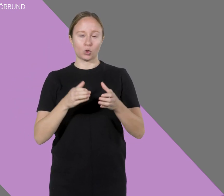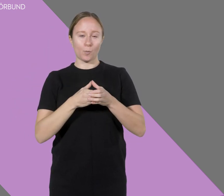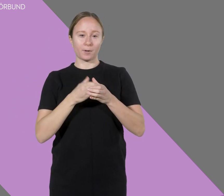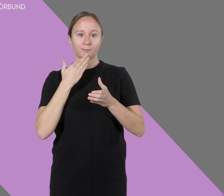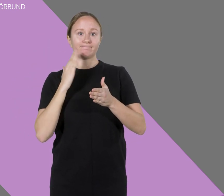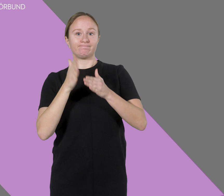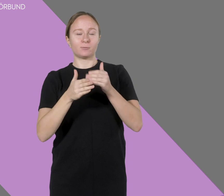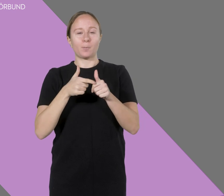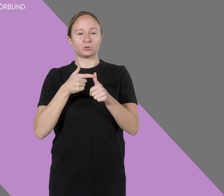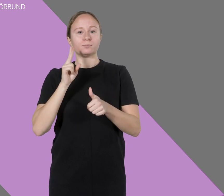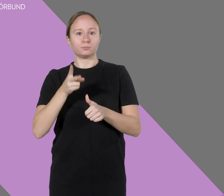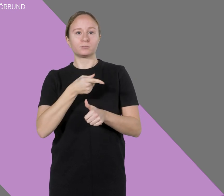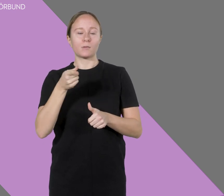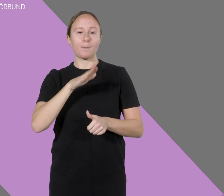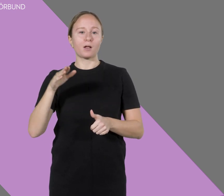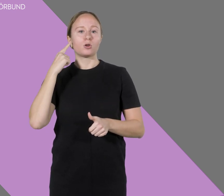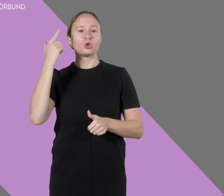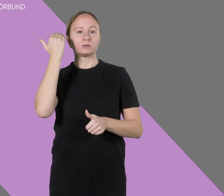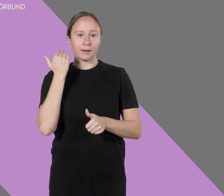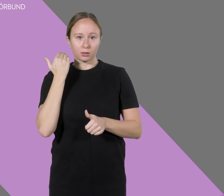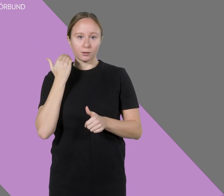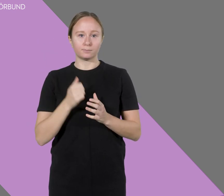Till grupperna antas i första hand barn med hörselnedsättning.